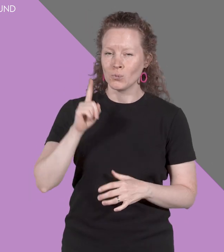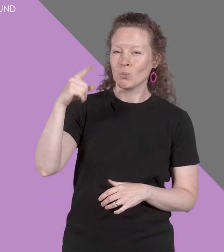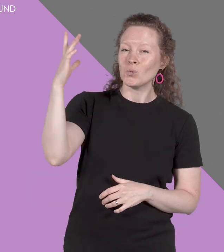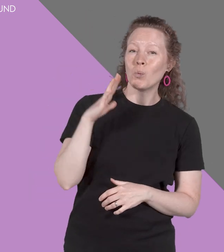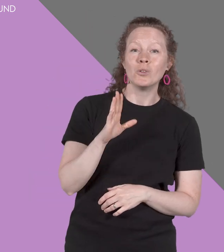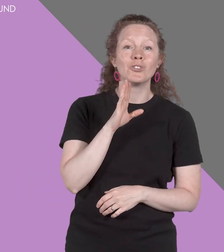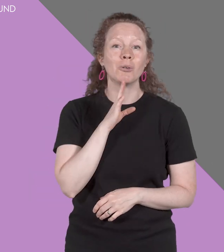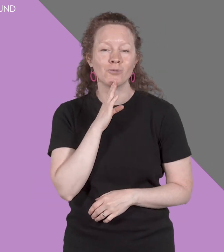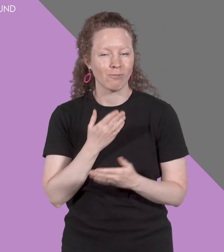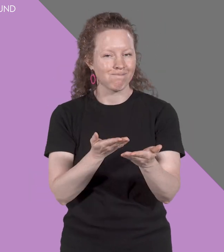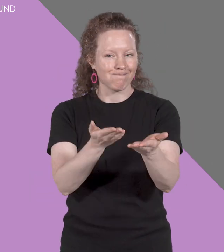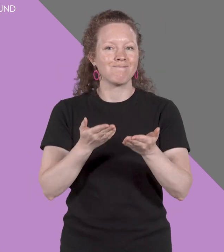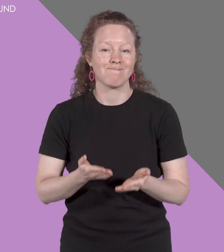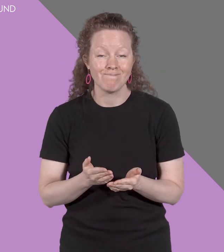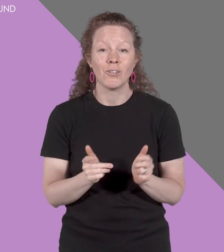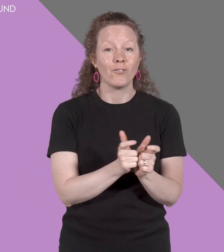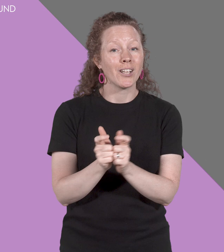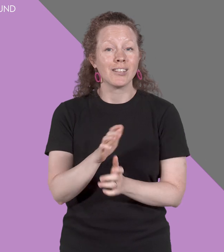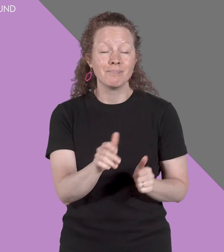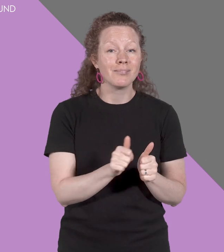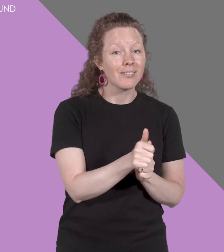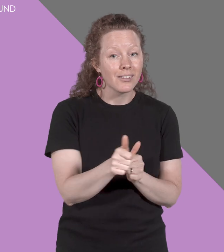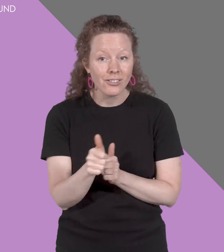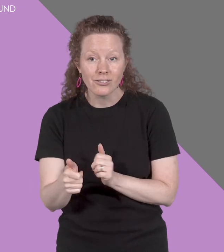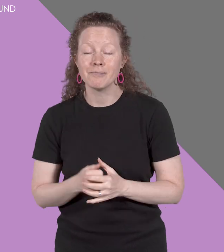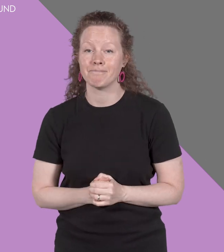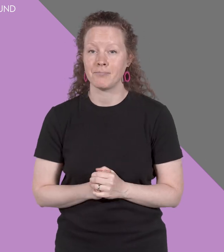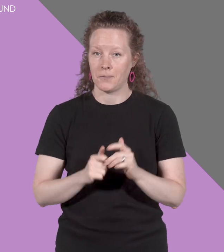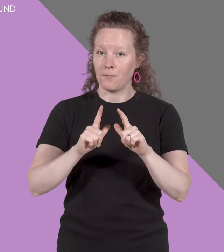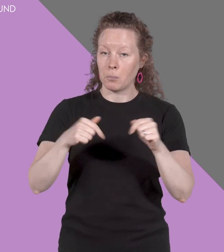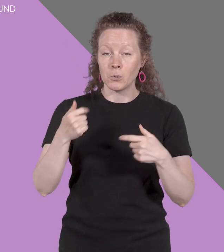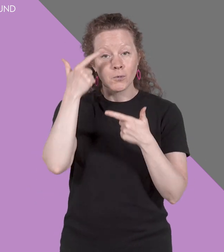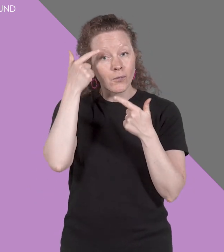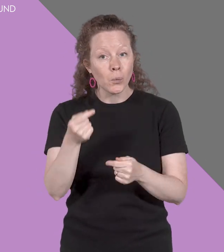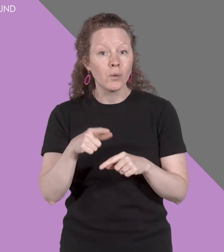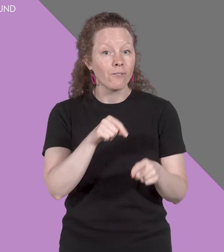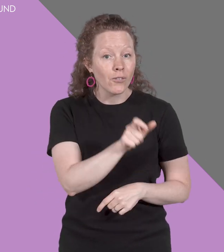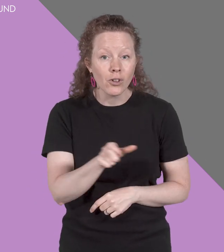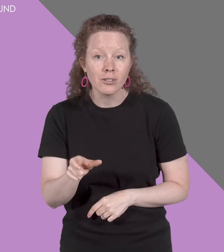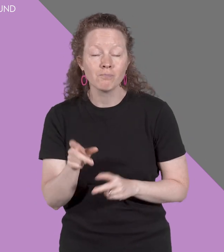Ett soligt Jakobstad hälsade föreningarnas delegater och förbundets förtroendevalda -